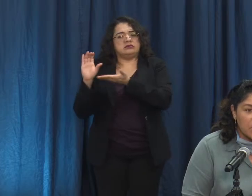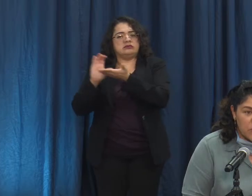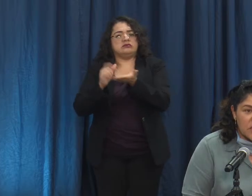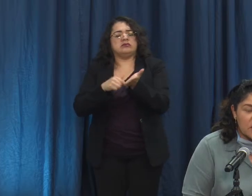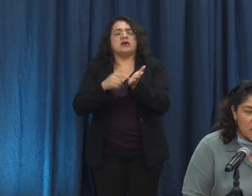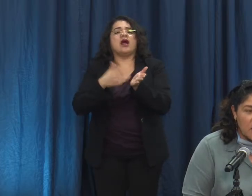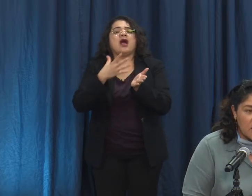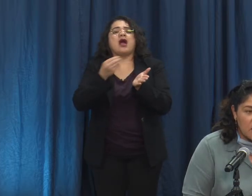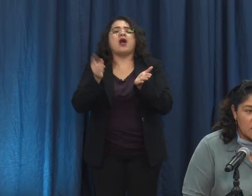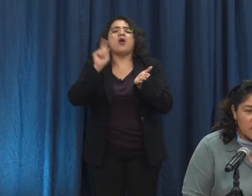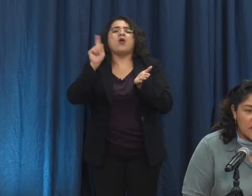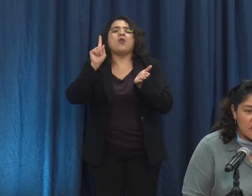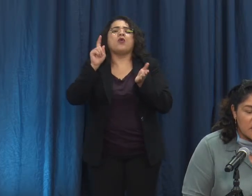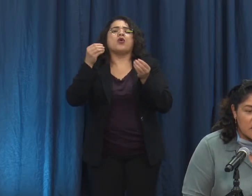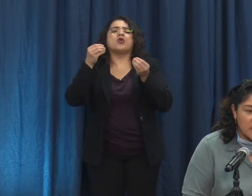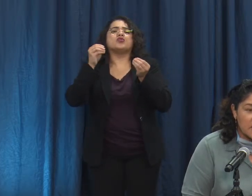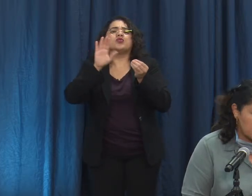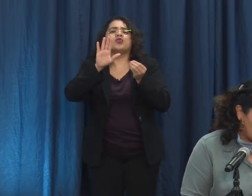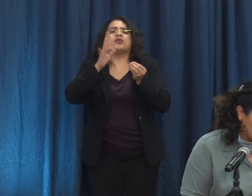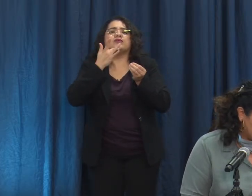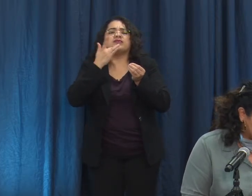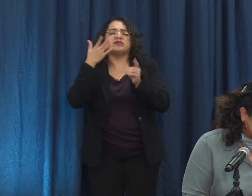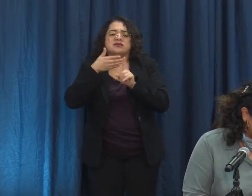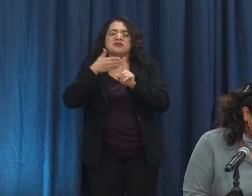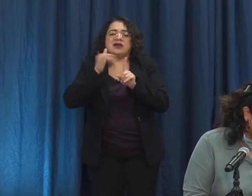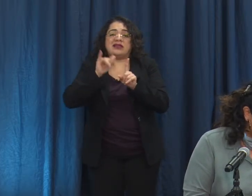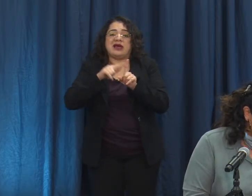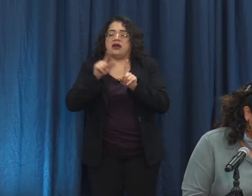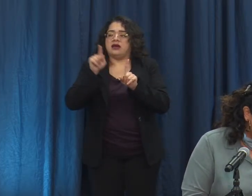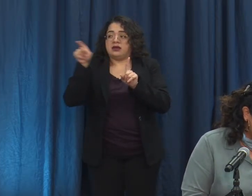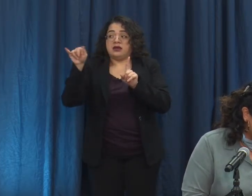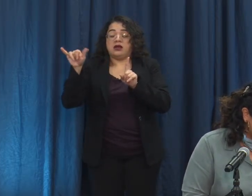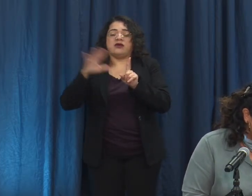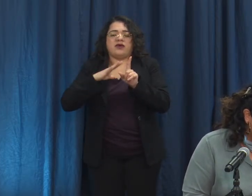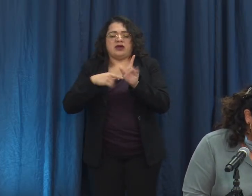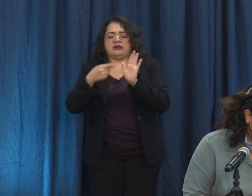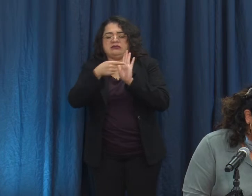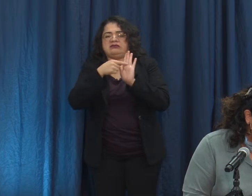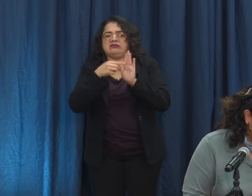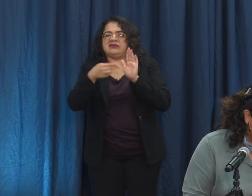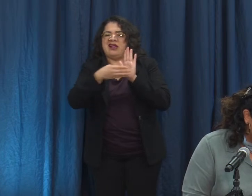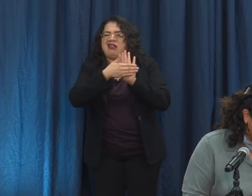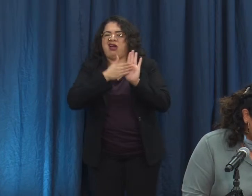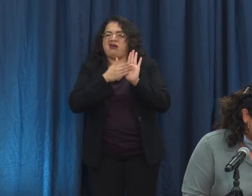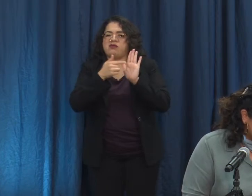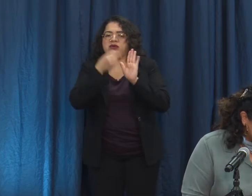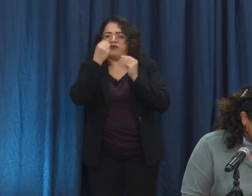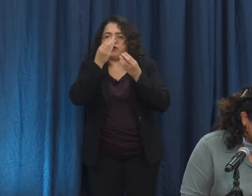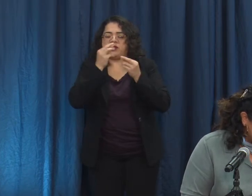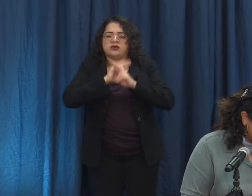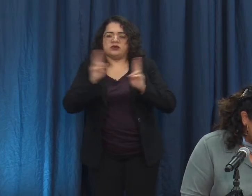poder Raya na de este cualquier persona interesado en hacer sin la prueba